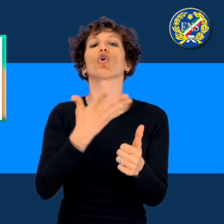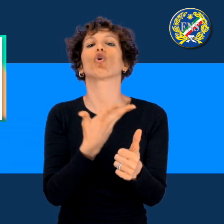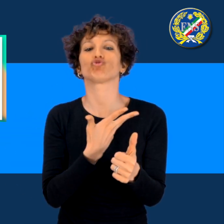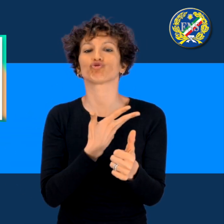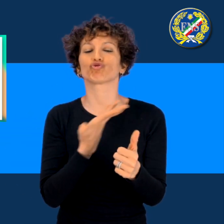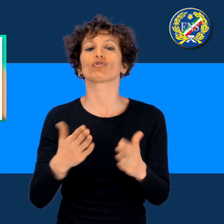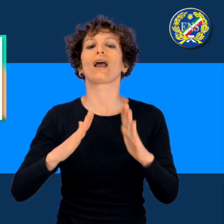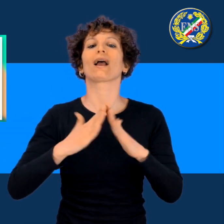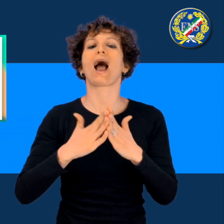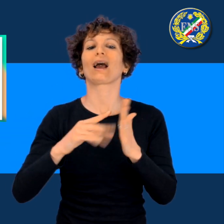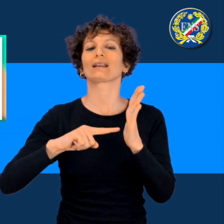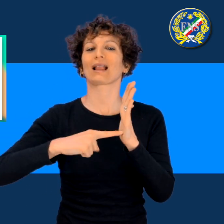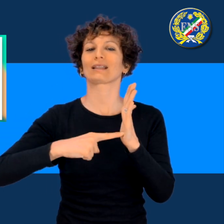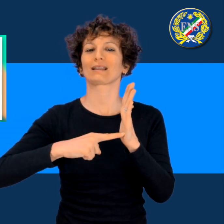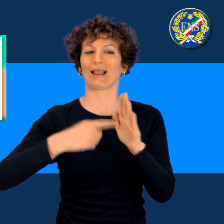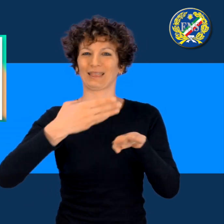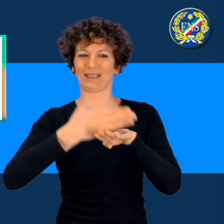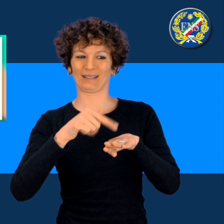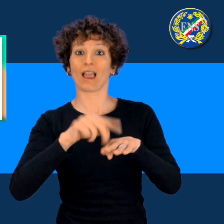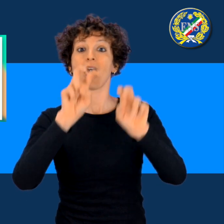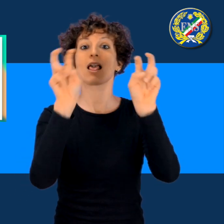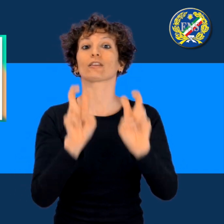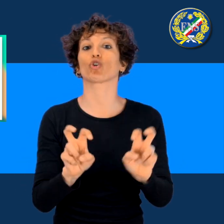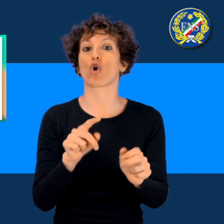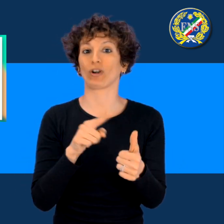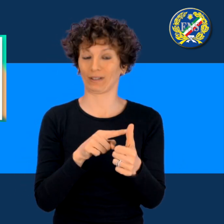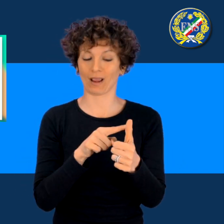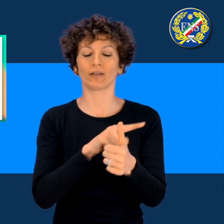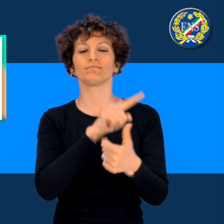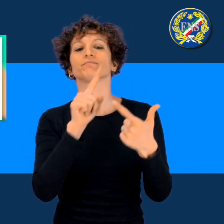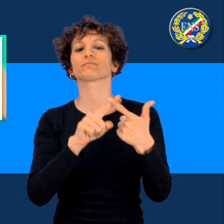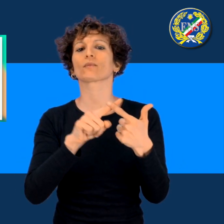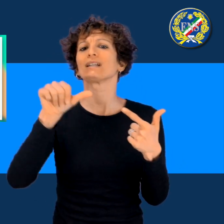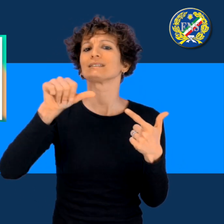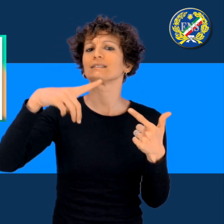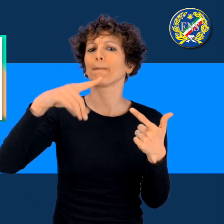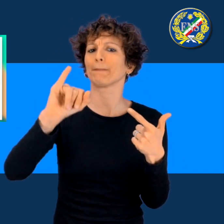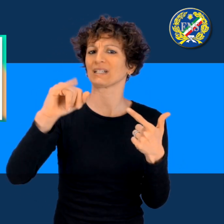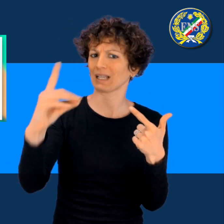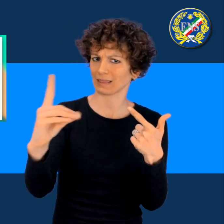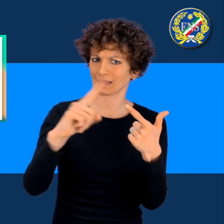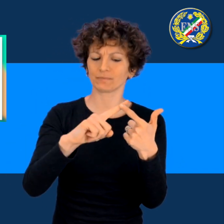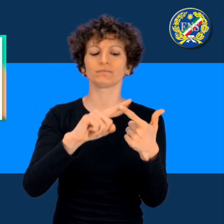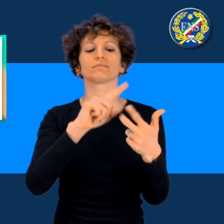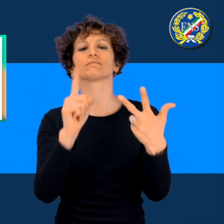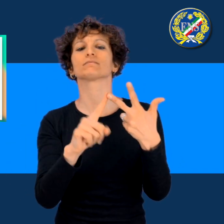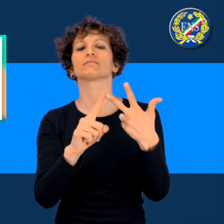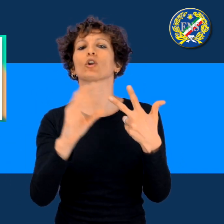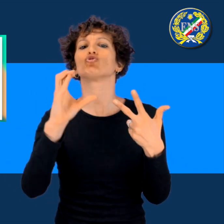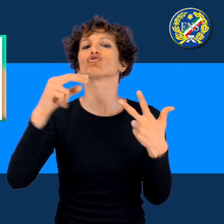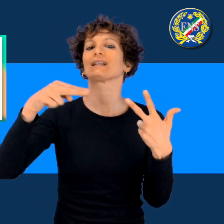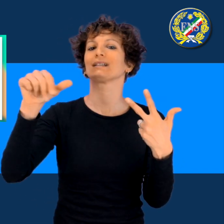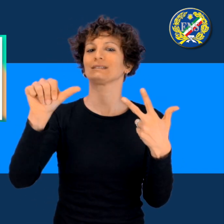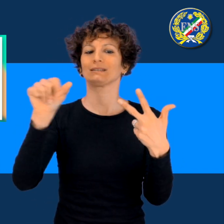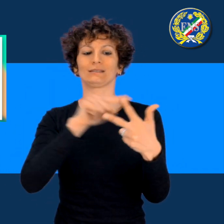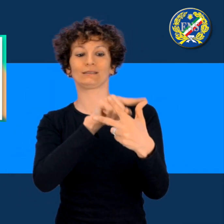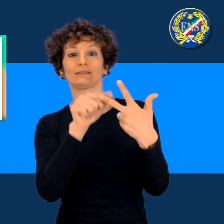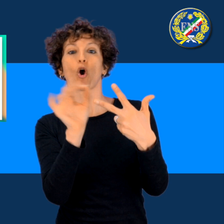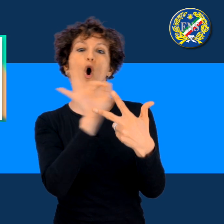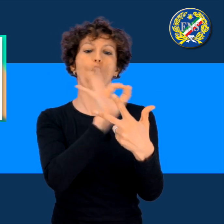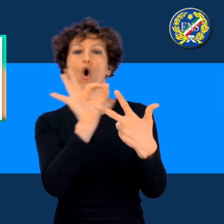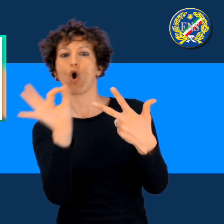Carta di Identità Elettronica (CIE), SPID o una Carta Nazionale dei Servizi (CNS)